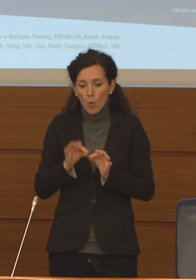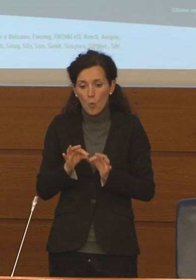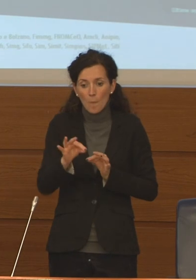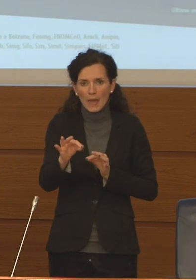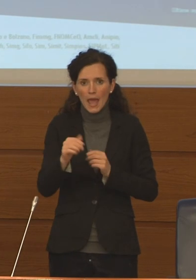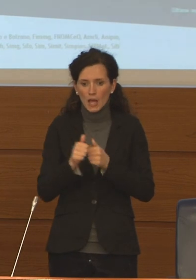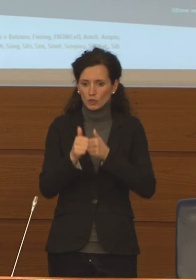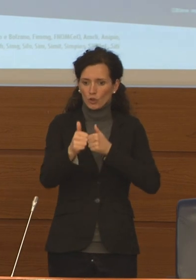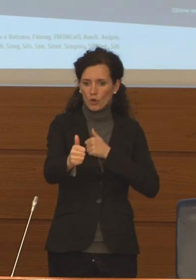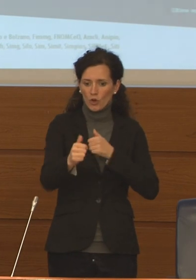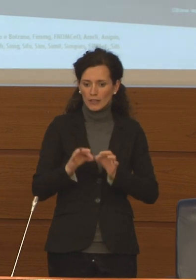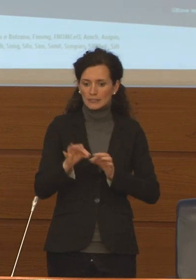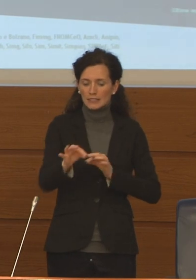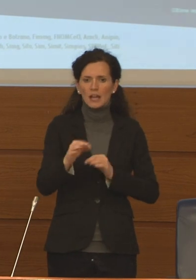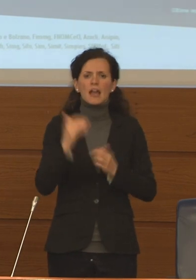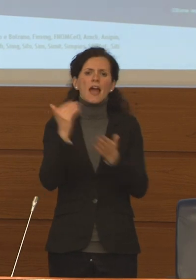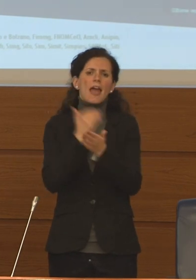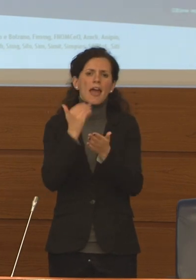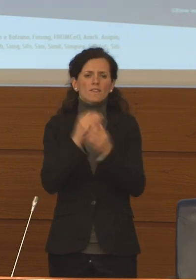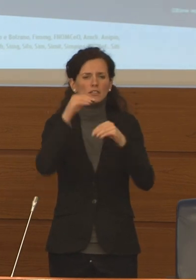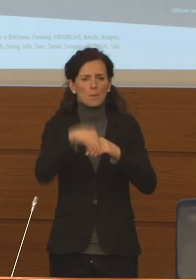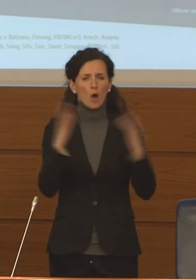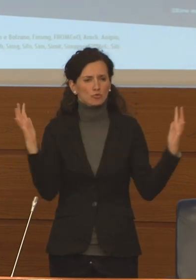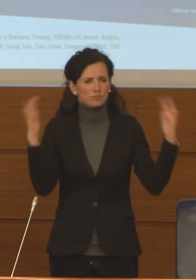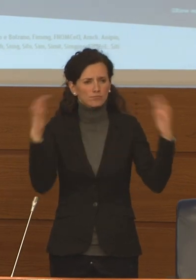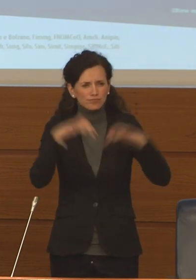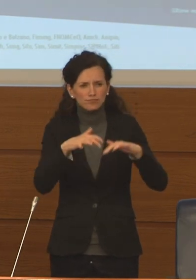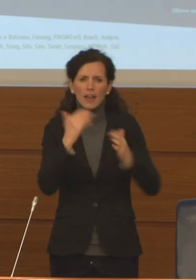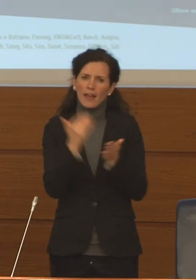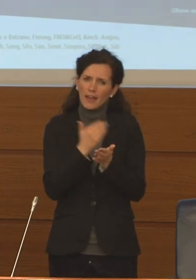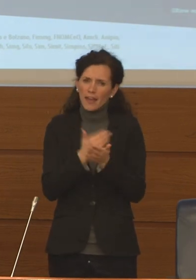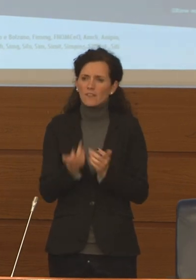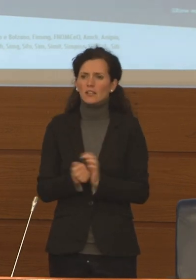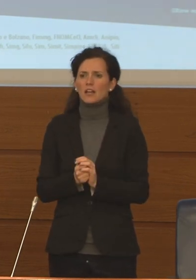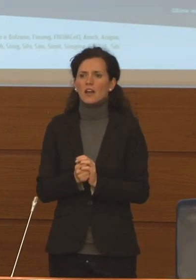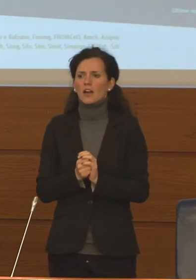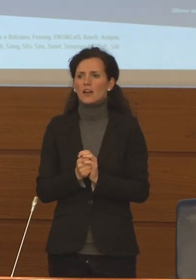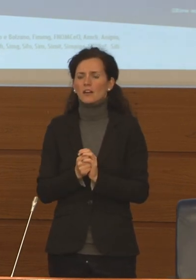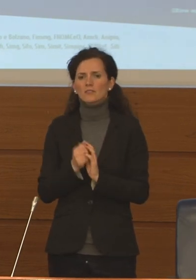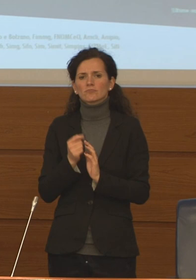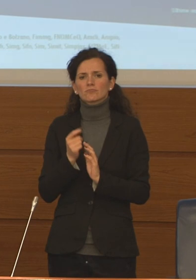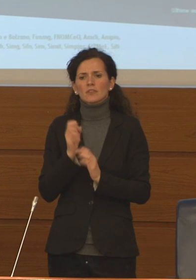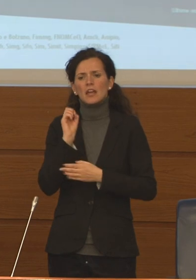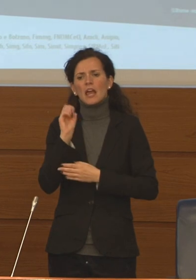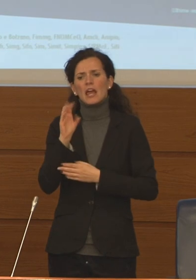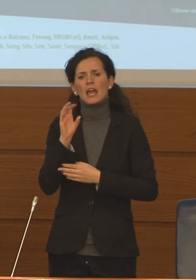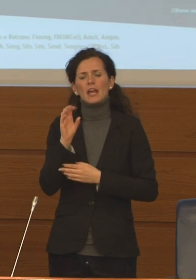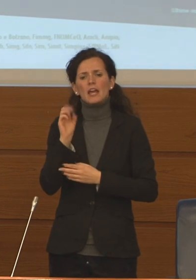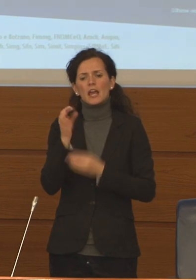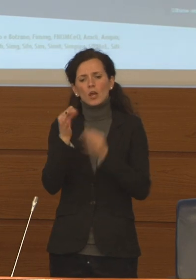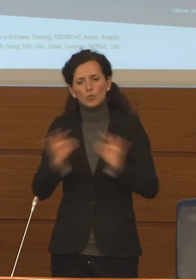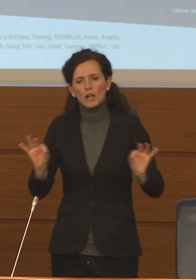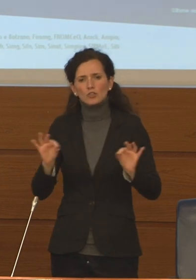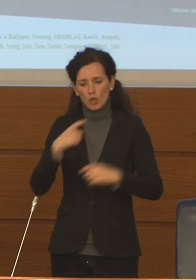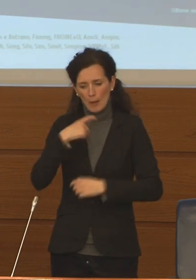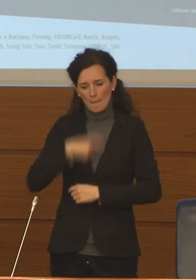il tema di evitare luoghi affollati, il tema anche di educazione personale, se volete, rispetto degli altri